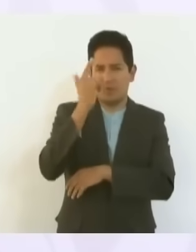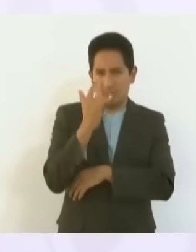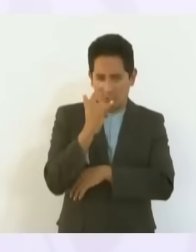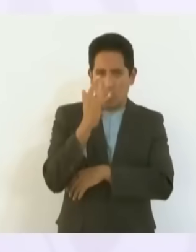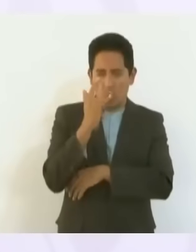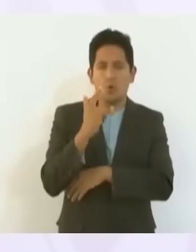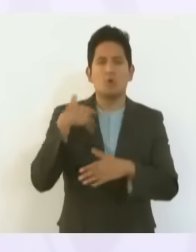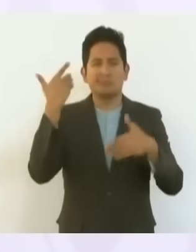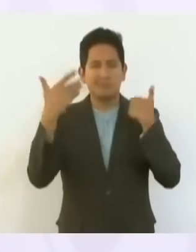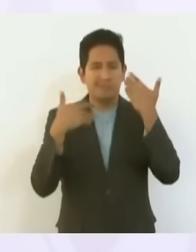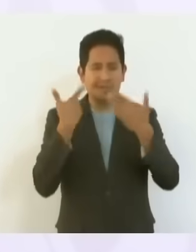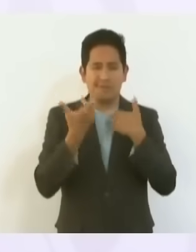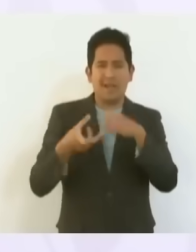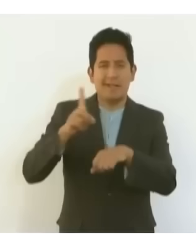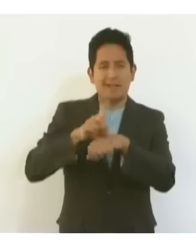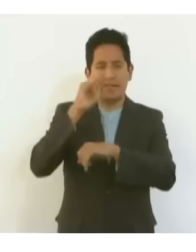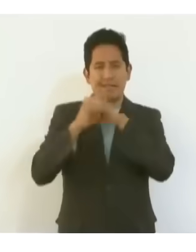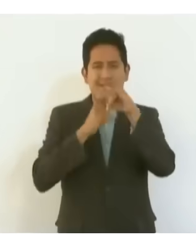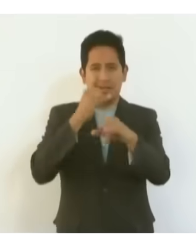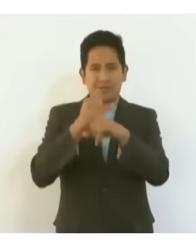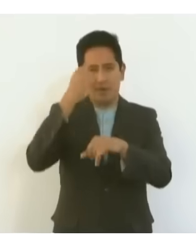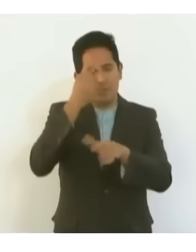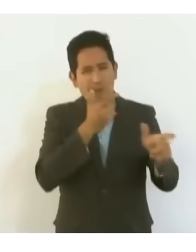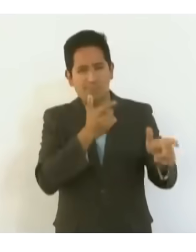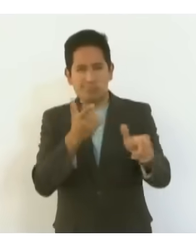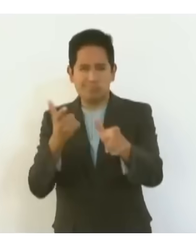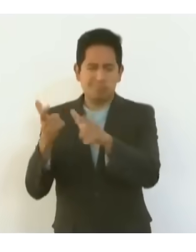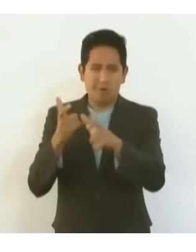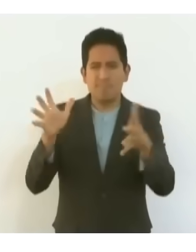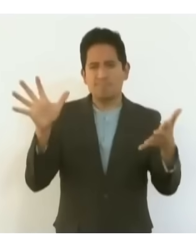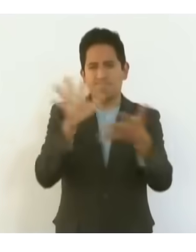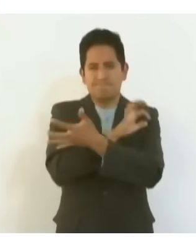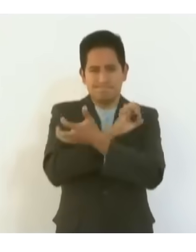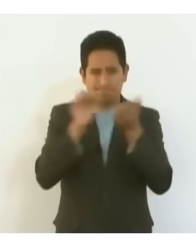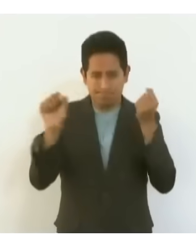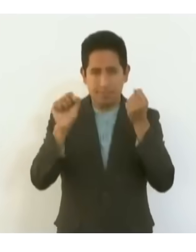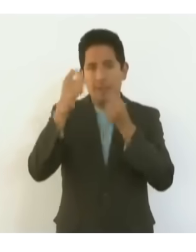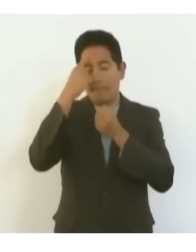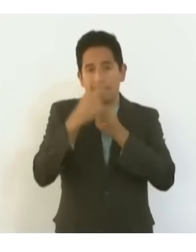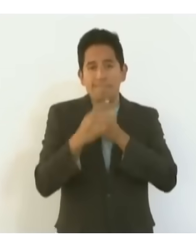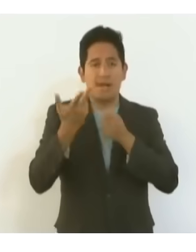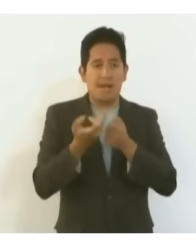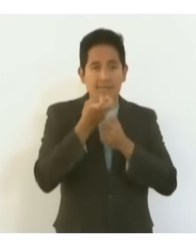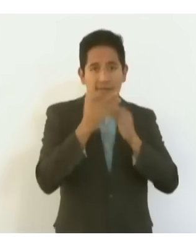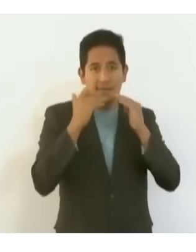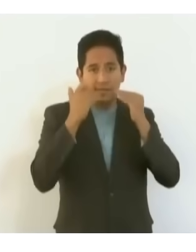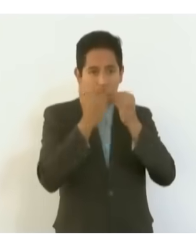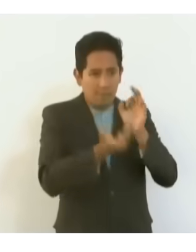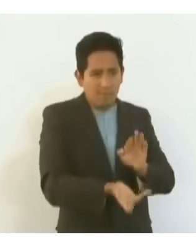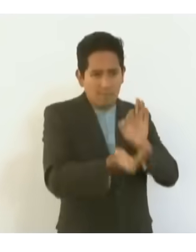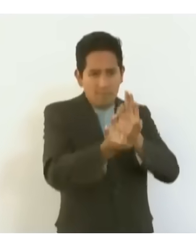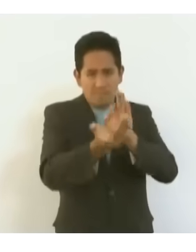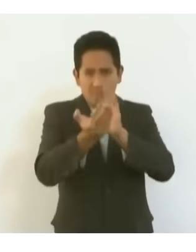la destrucción de armas de fuego para hacer frente al tráfico ilícito de esos artefactos.